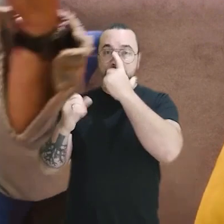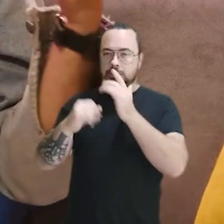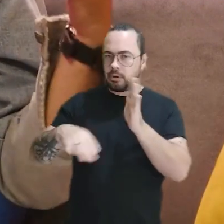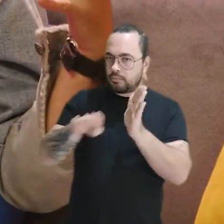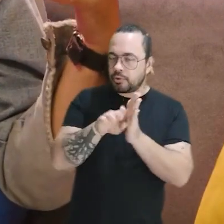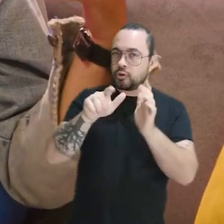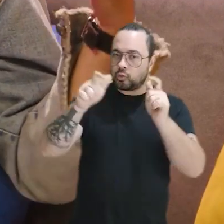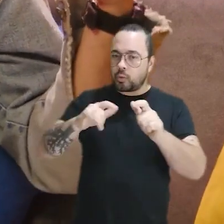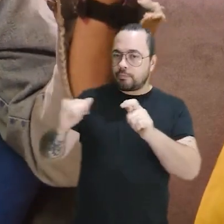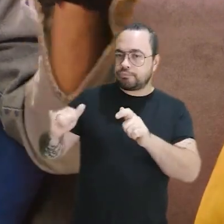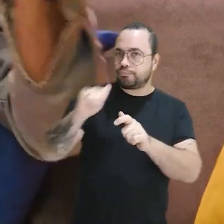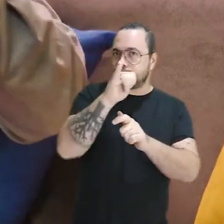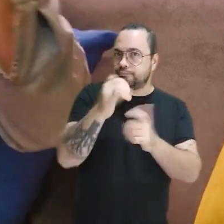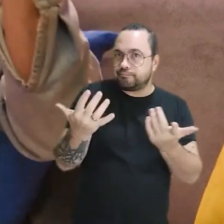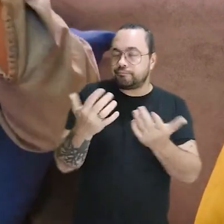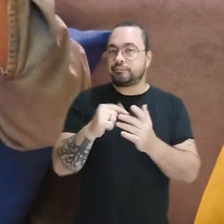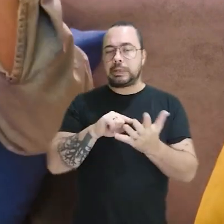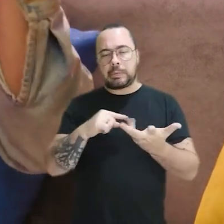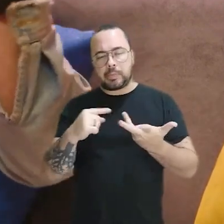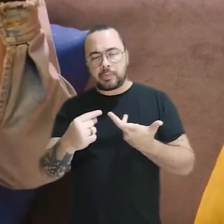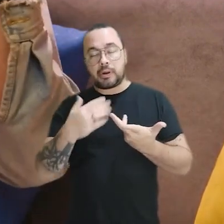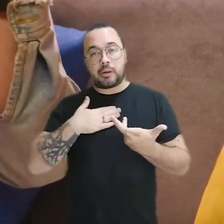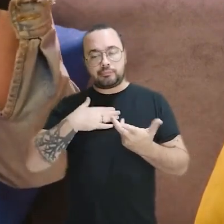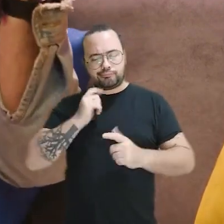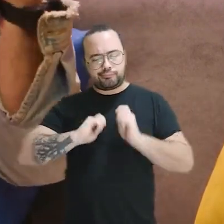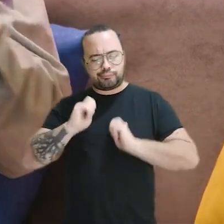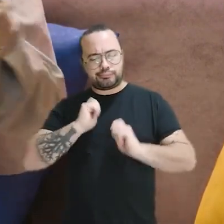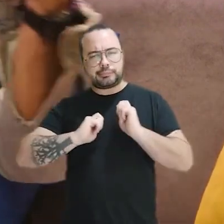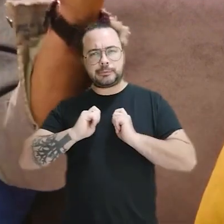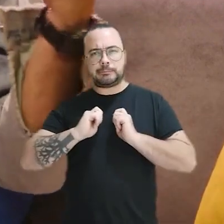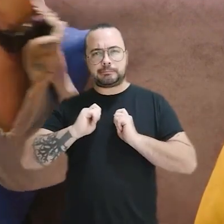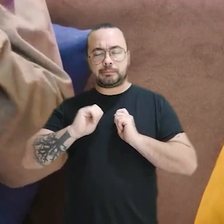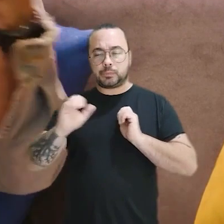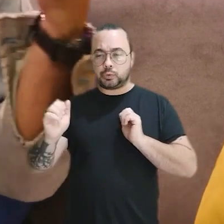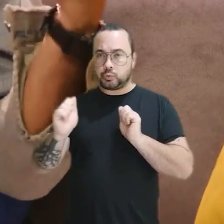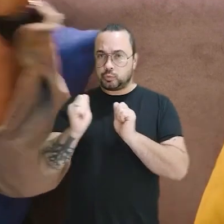Todas essas... Mini ansiedades somadas ao... A tudo que tá